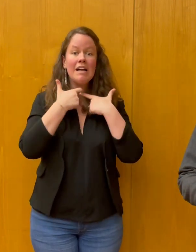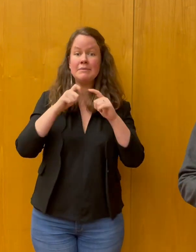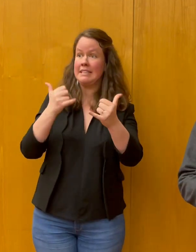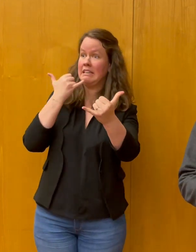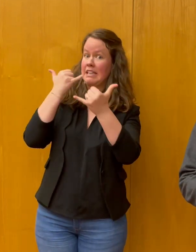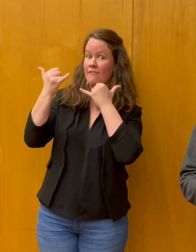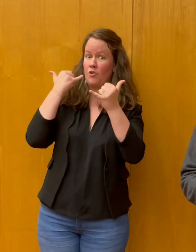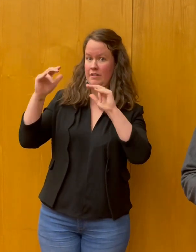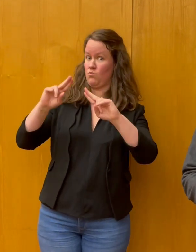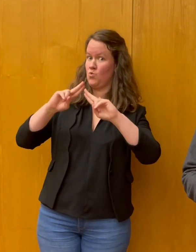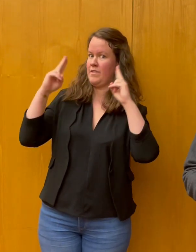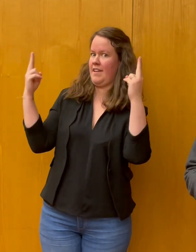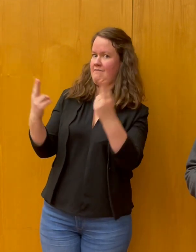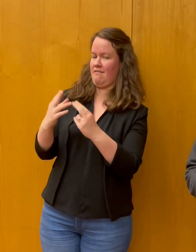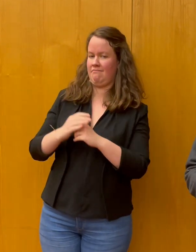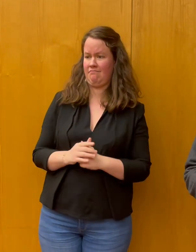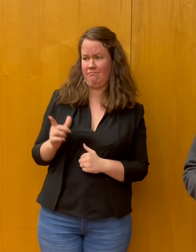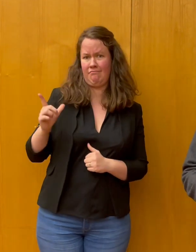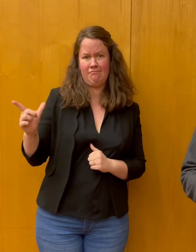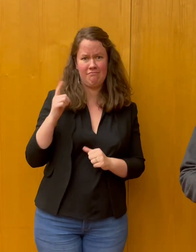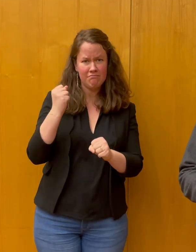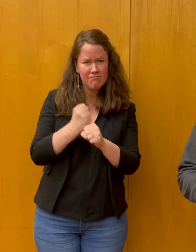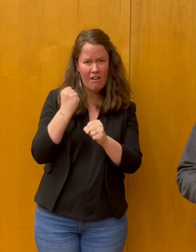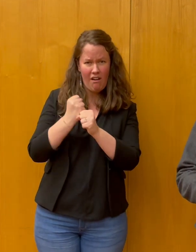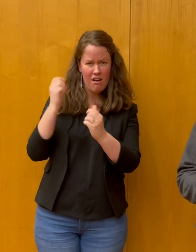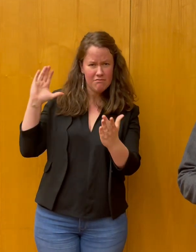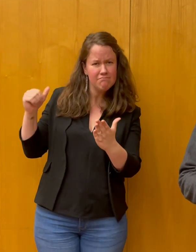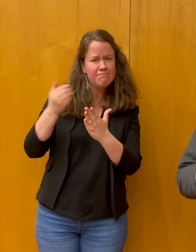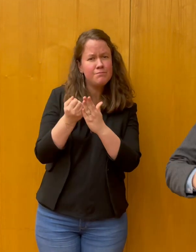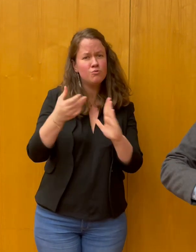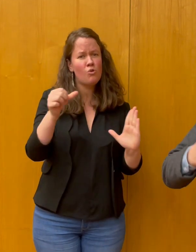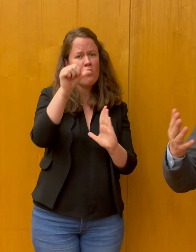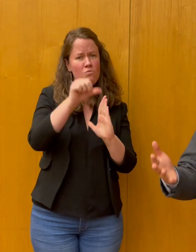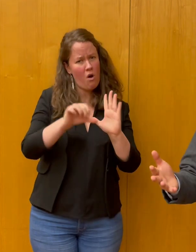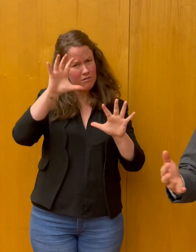C’est le fruit de plusieurs mois de travail que nous menons avec l’ensemble des parties